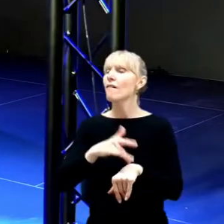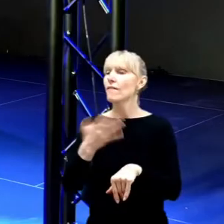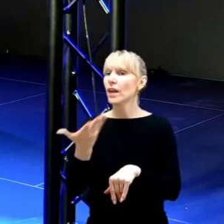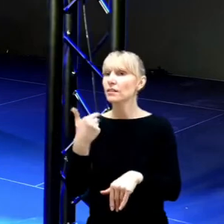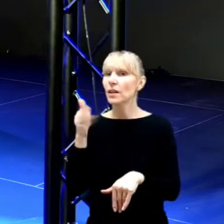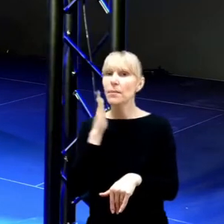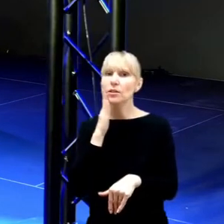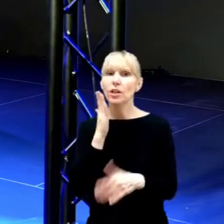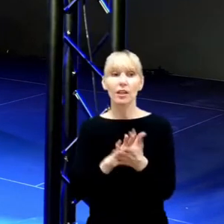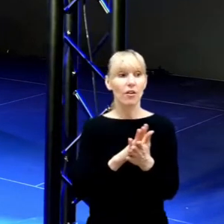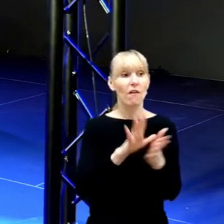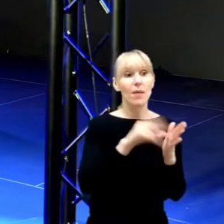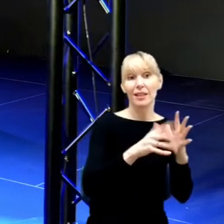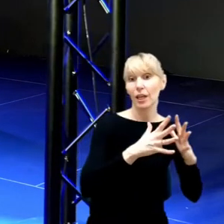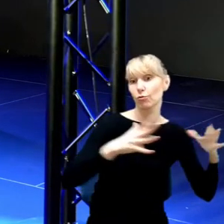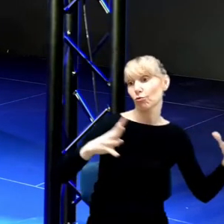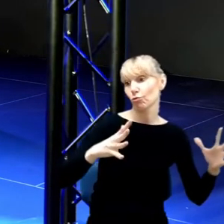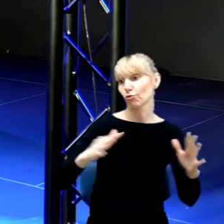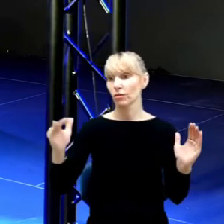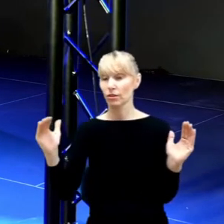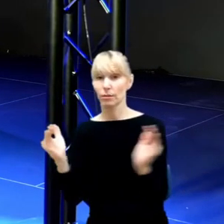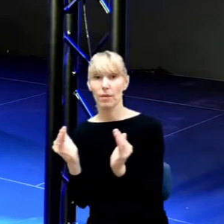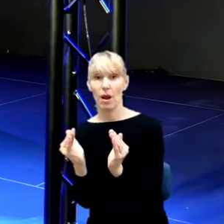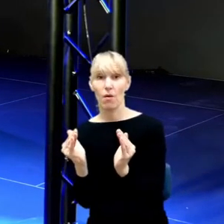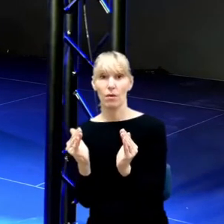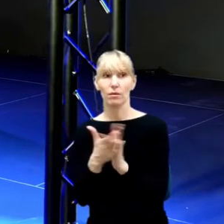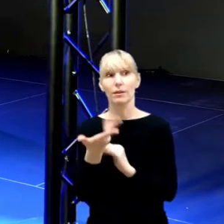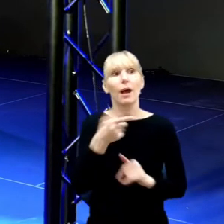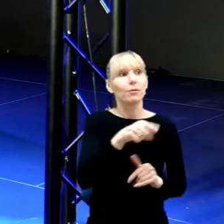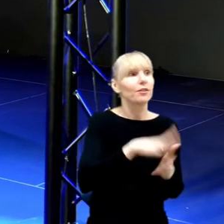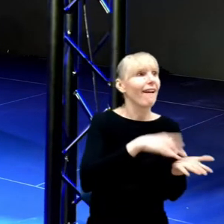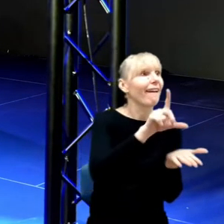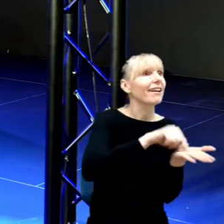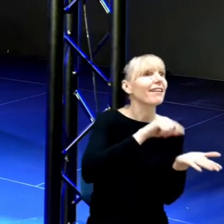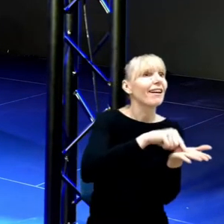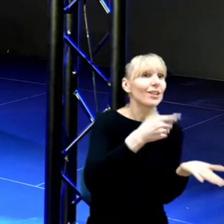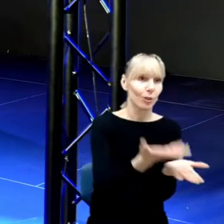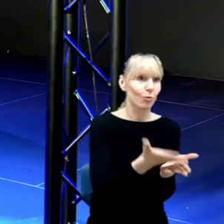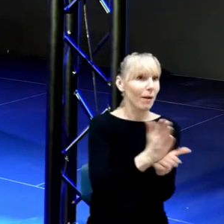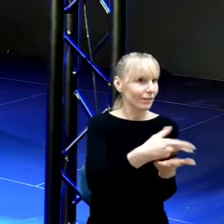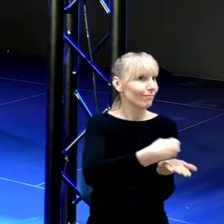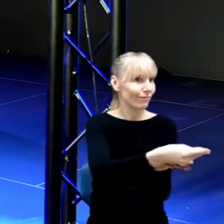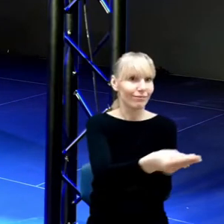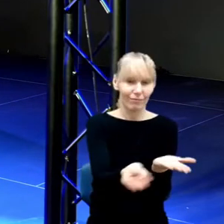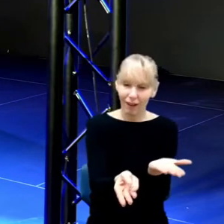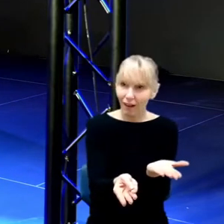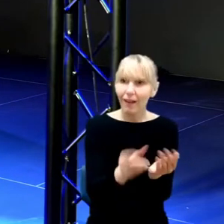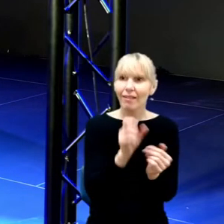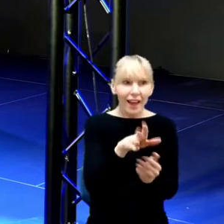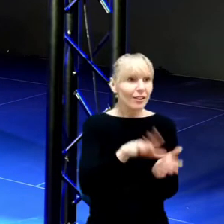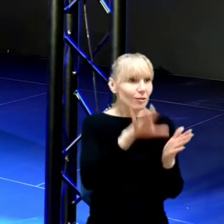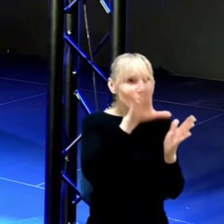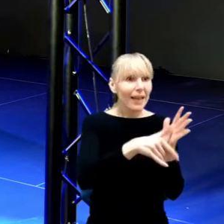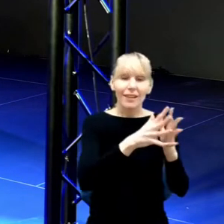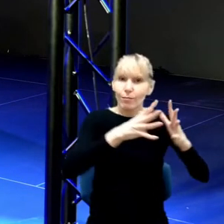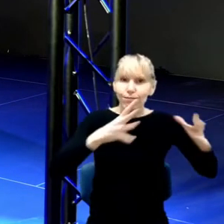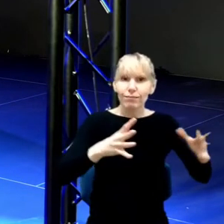Tam, gdzie jest więcej kredytu udzielanego, czyli w dużych miastach. Jeżeli były dopłaty do SIM-ów